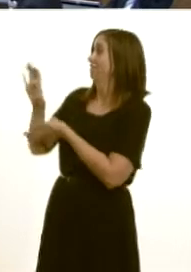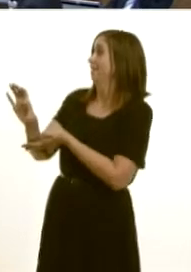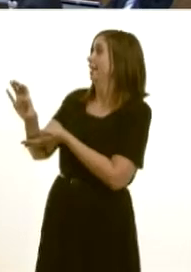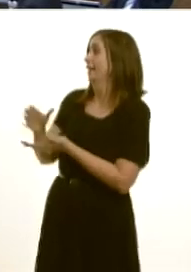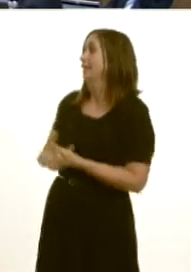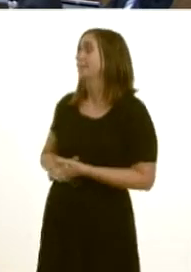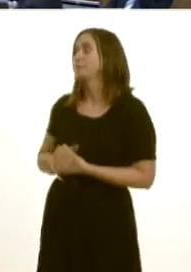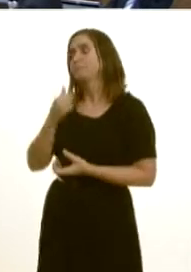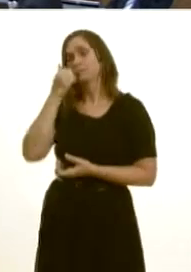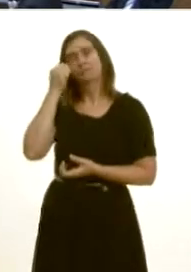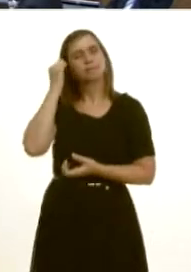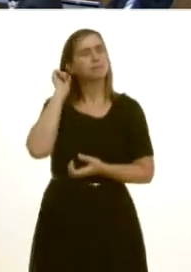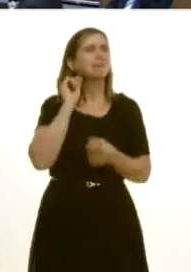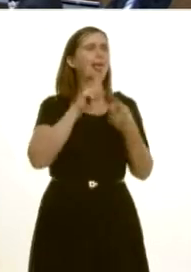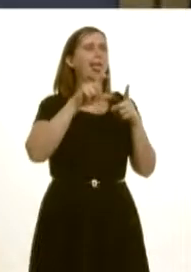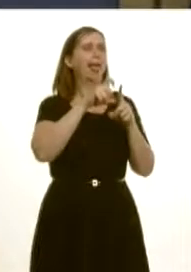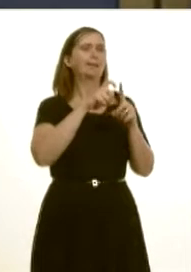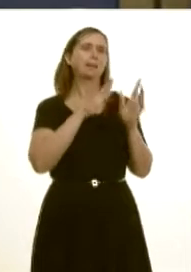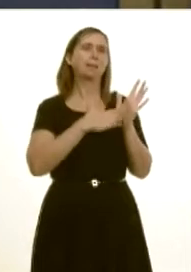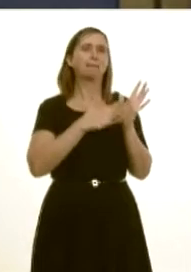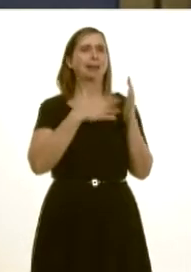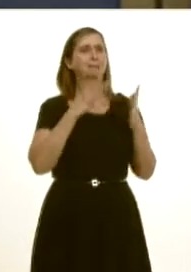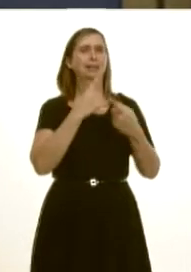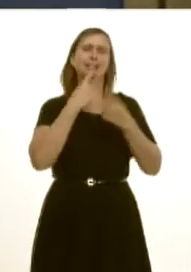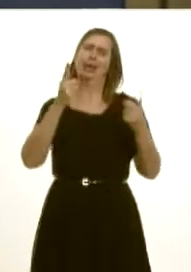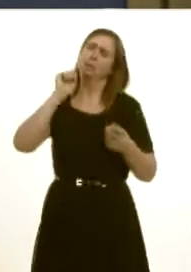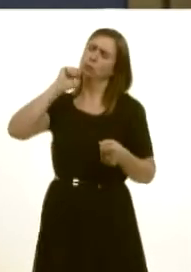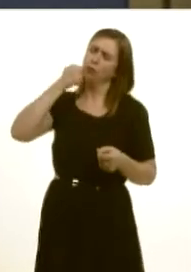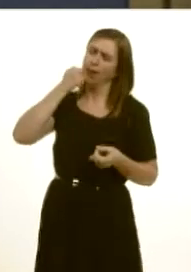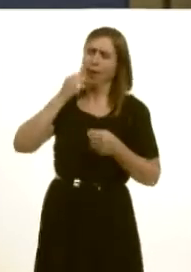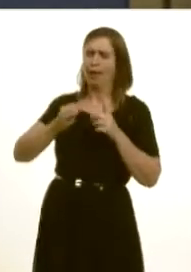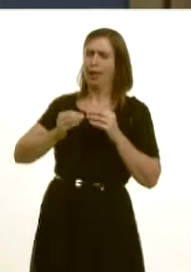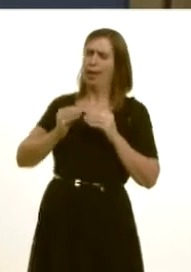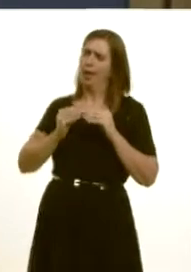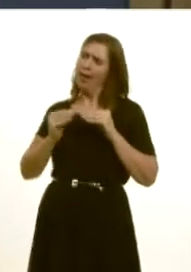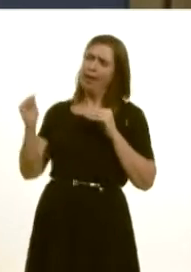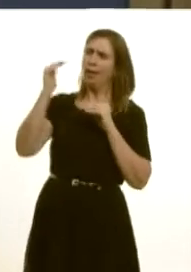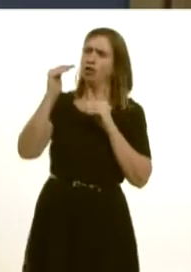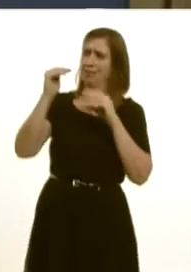yn ddiweddar yn addo cynnydd o £2.5 biliwn i gyllid yr NHS yn Lloegr ac yn dweud y byddai’n